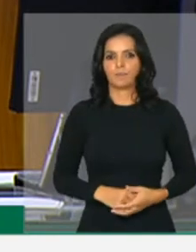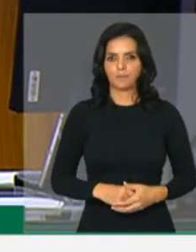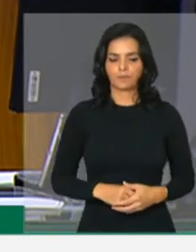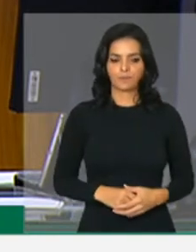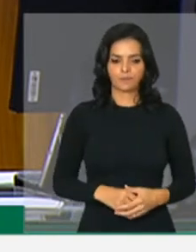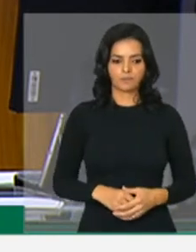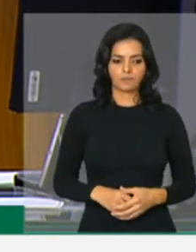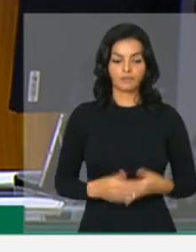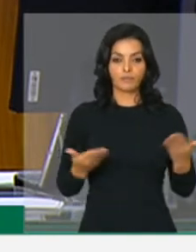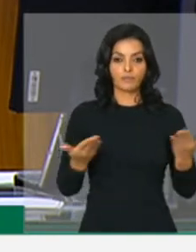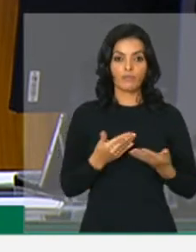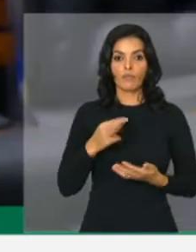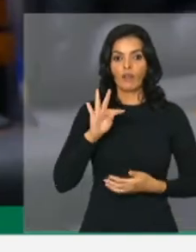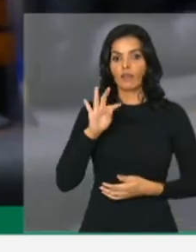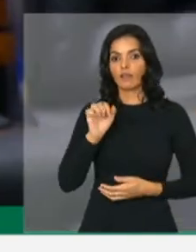PAÍS É UM PAÍS DE PROPORÇÕES CONTINENTAIS E